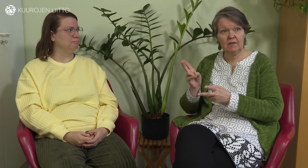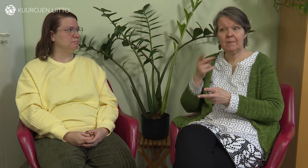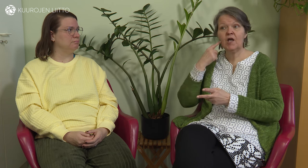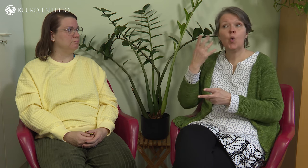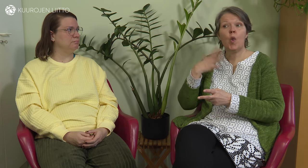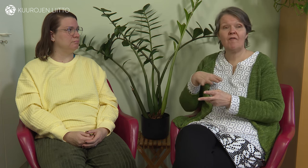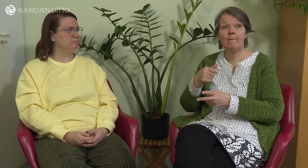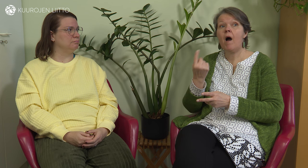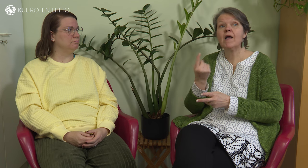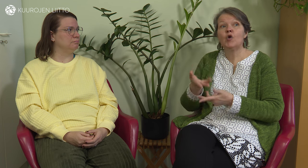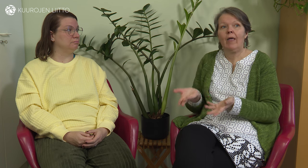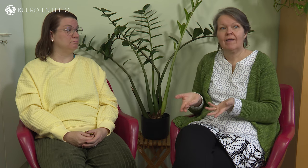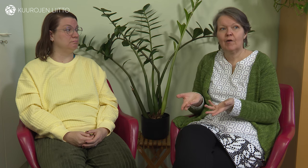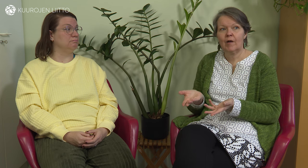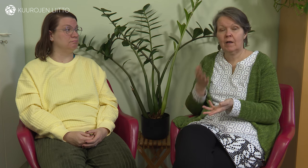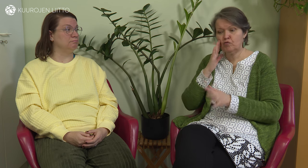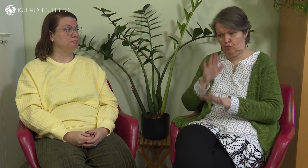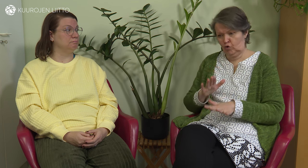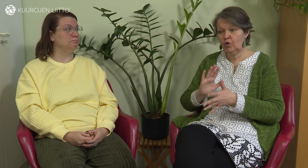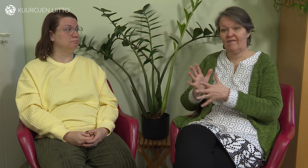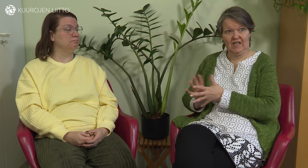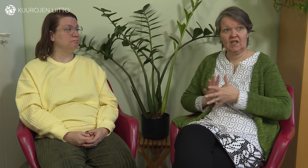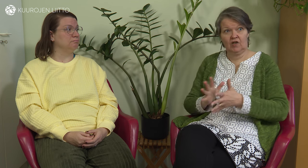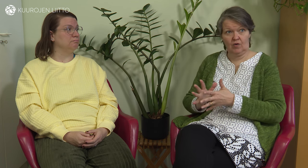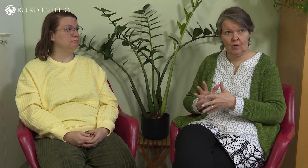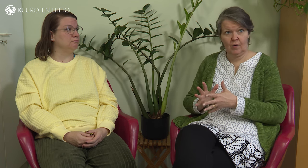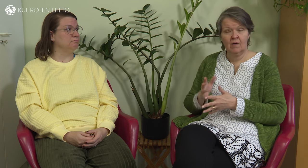Kuulovammaiset eivät ole ainoita viittovia.